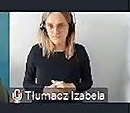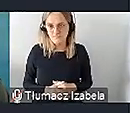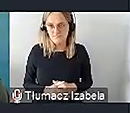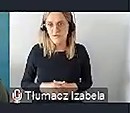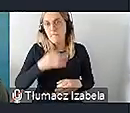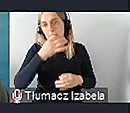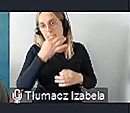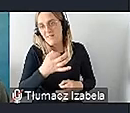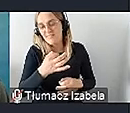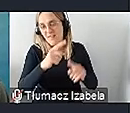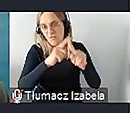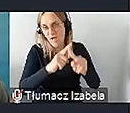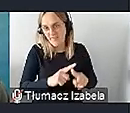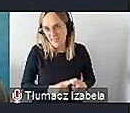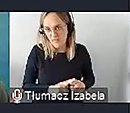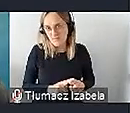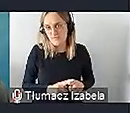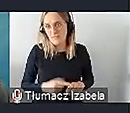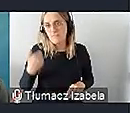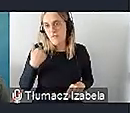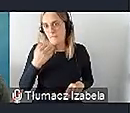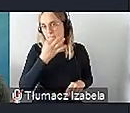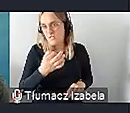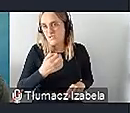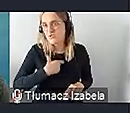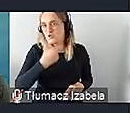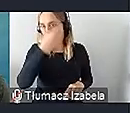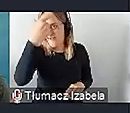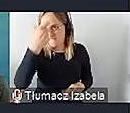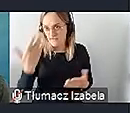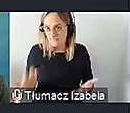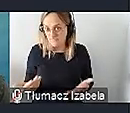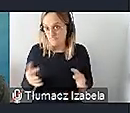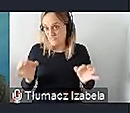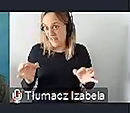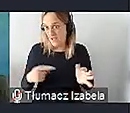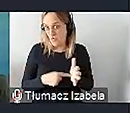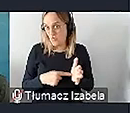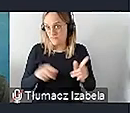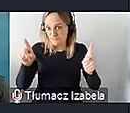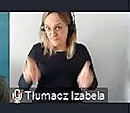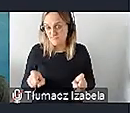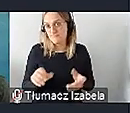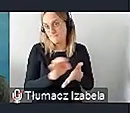W pytaniu ankietowym na początku pytaliśmy o żyrafę, więc zaczniemy właśnie od żyrafy.